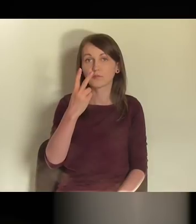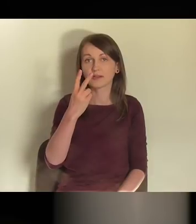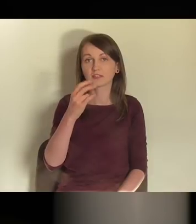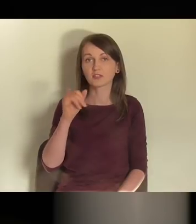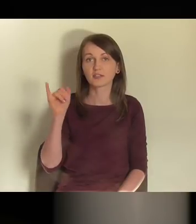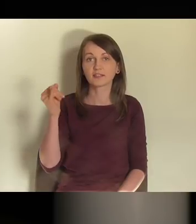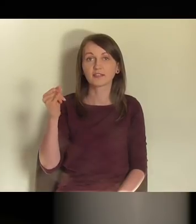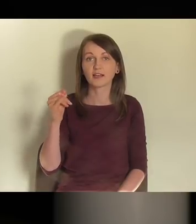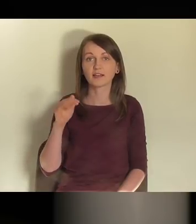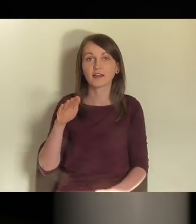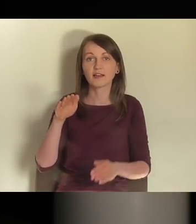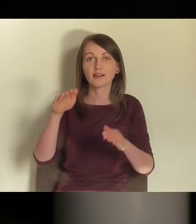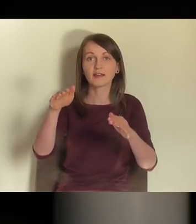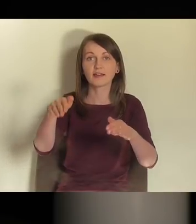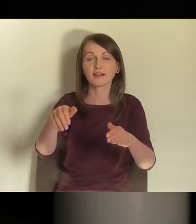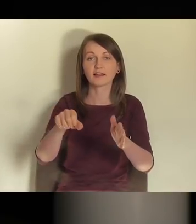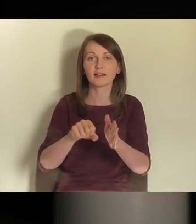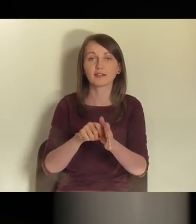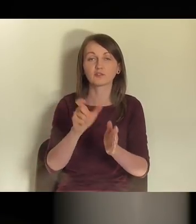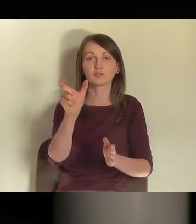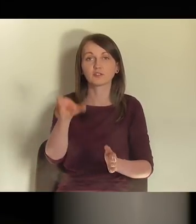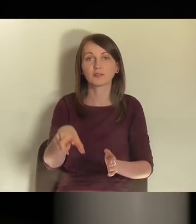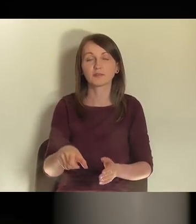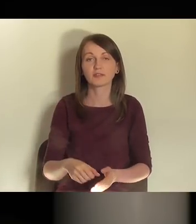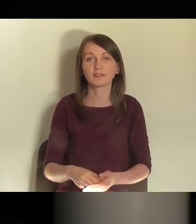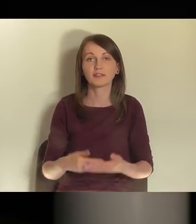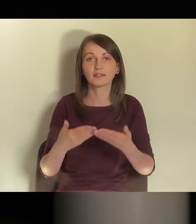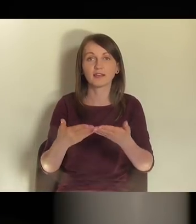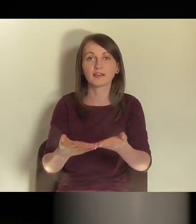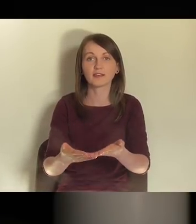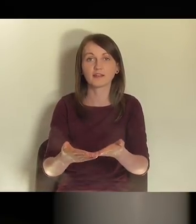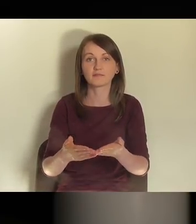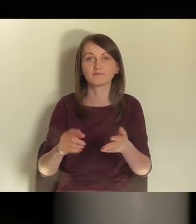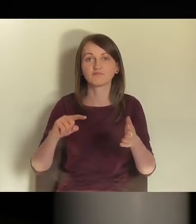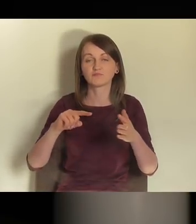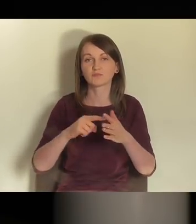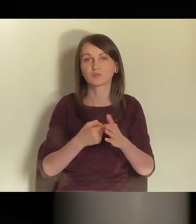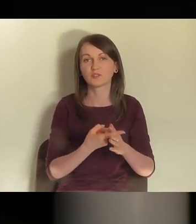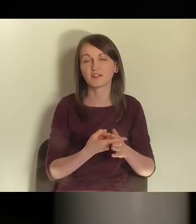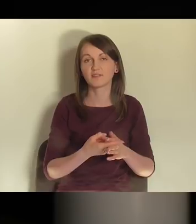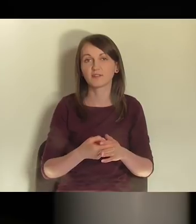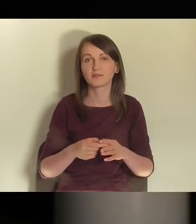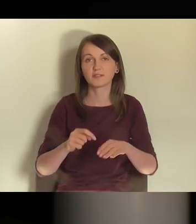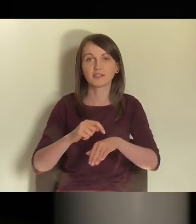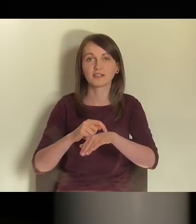Zobacz, jak powoli wyciąga do ciebie swoją dziurawą rękę.